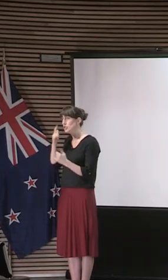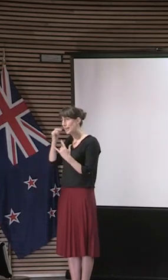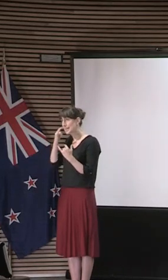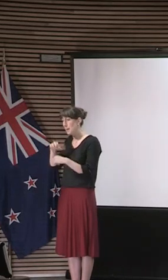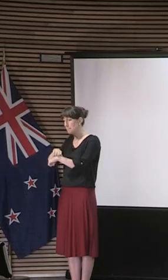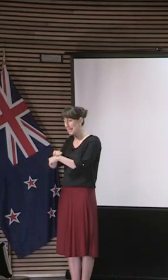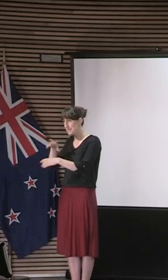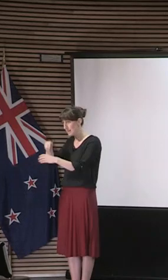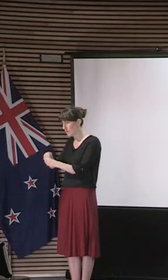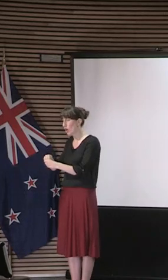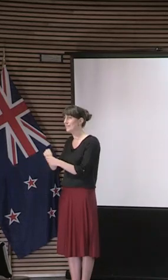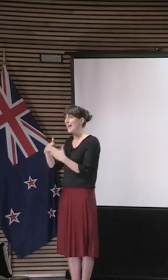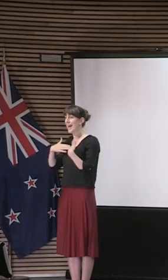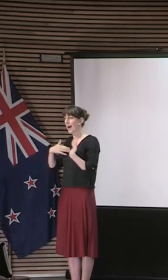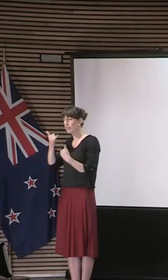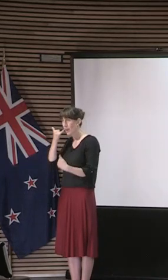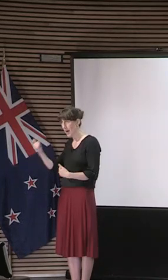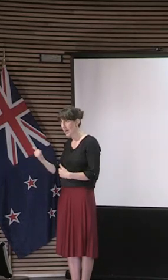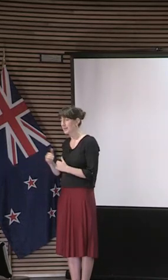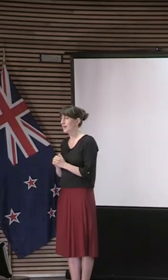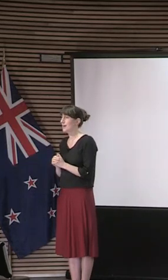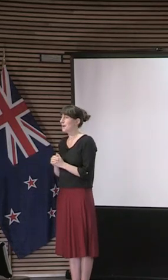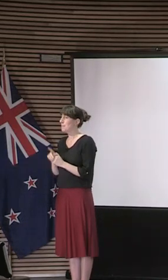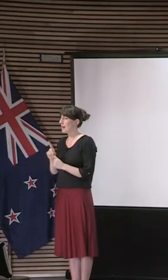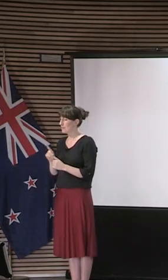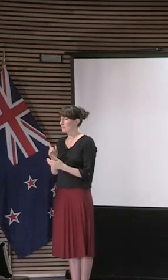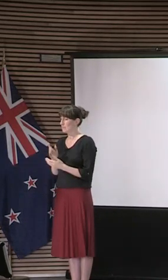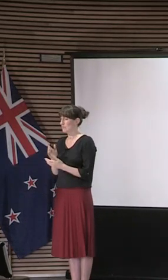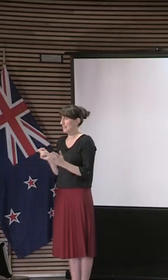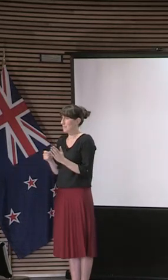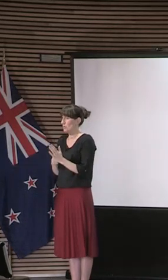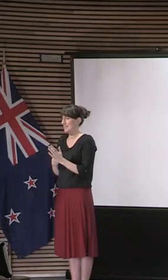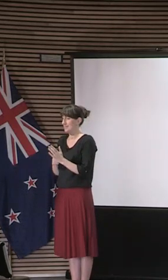I te tuatahi, ehara i te mea he tauira whakawhirinaki